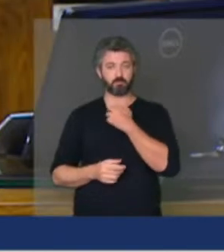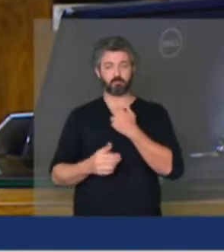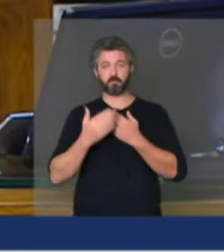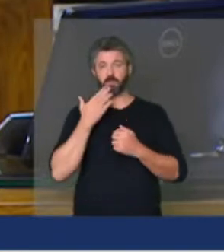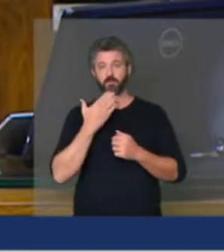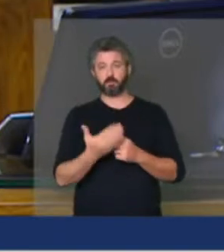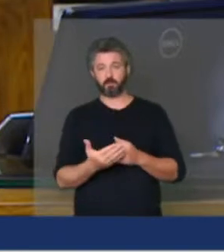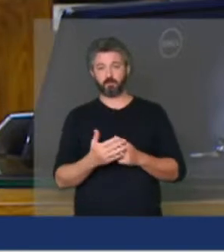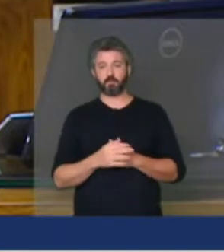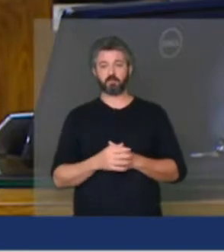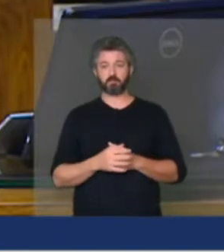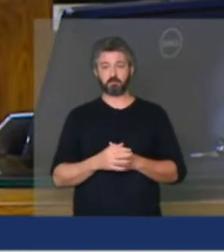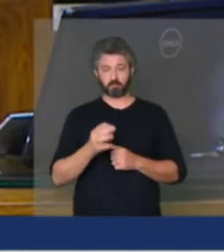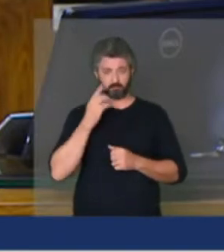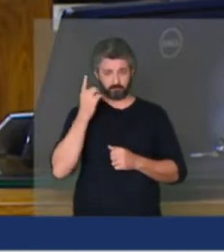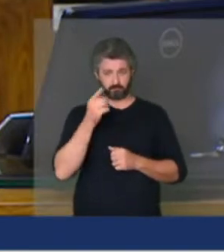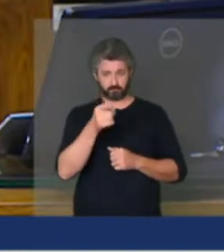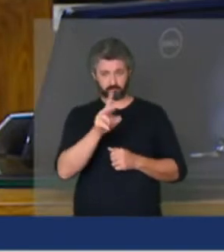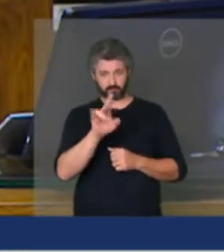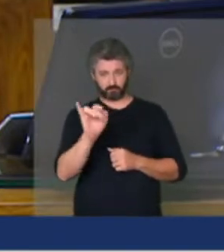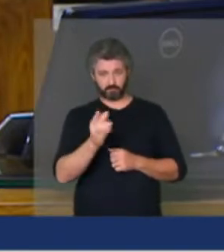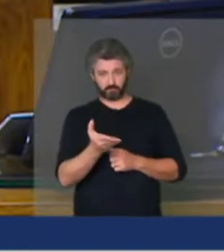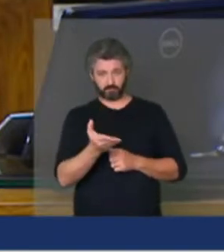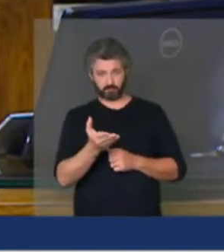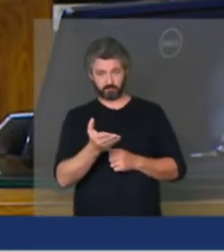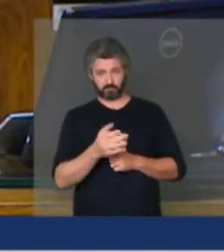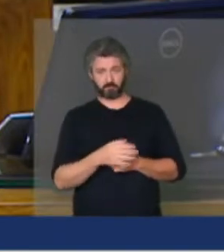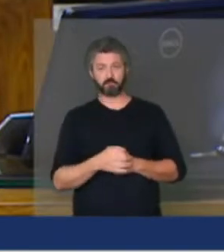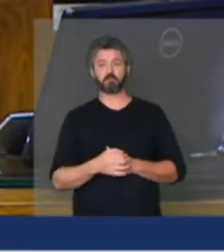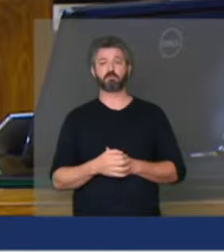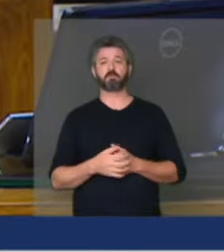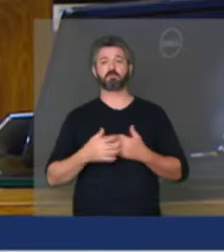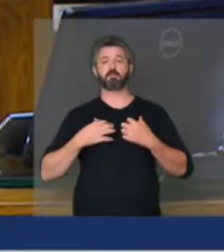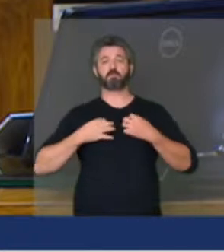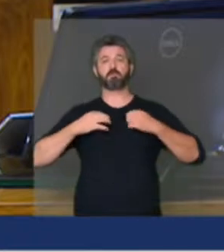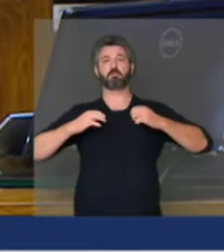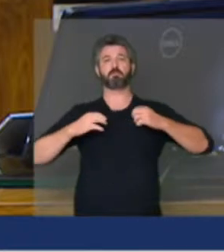HILDO ROCHA, VAI ENCAMINHAR A FAVOR? NÃO TEM OBSERVADO